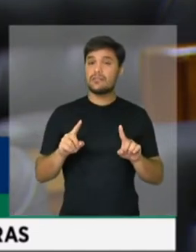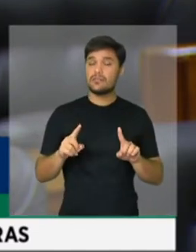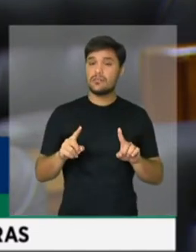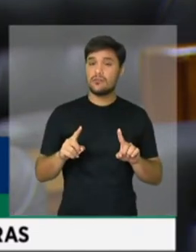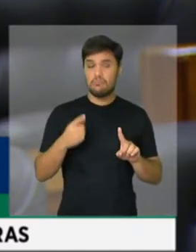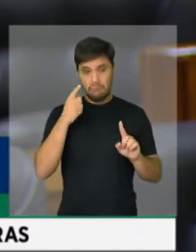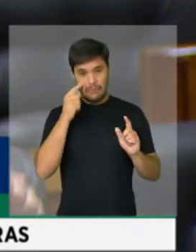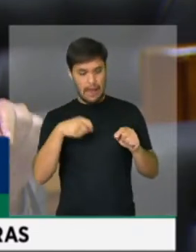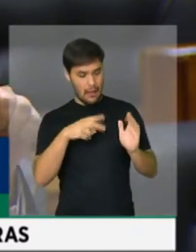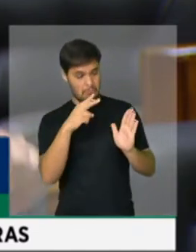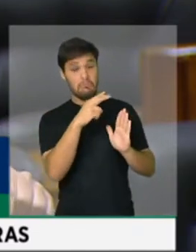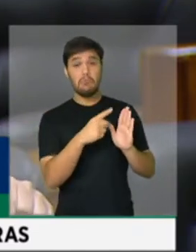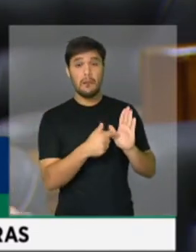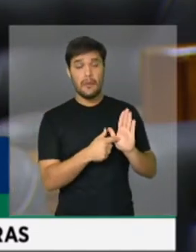ARTIGO POR ARTIGO ERA